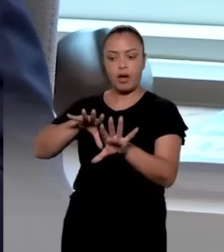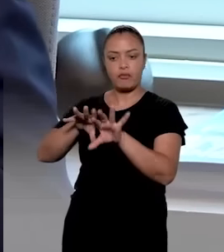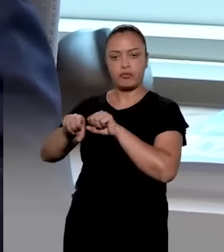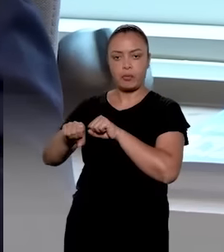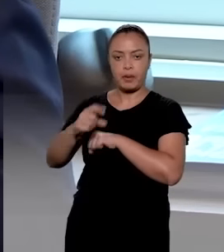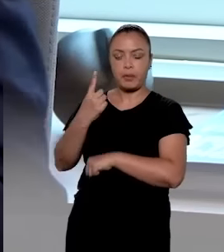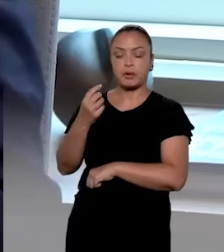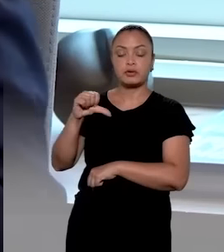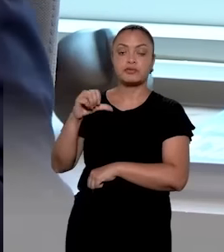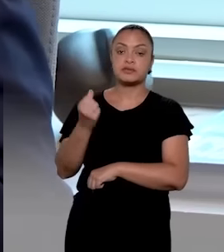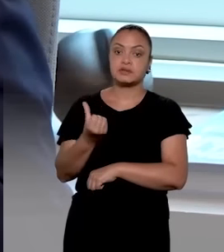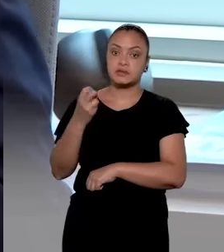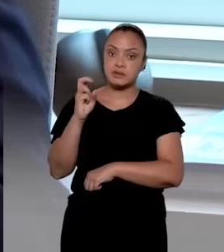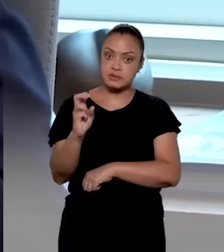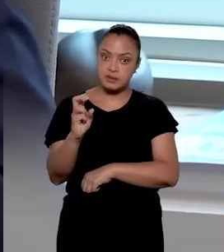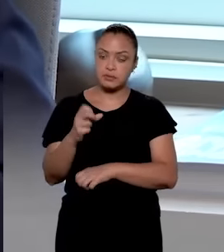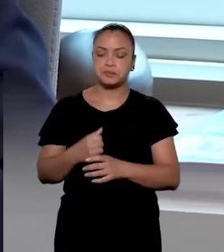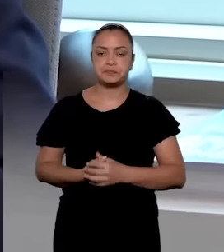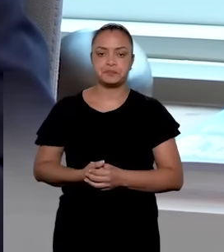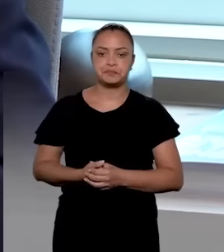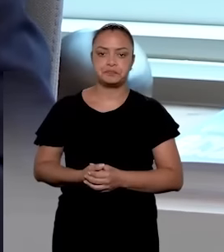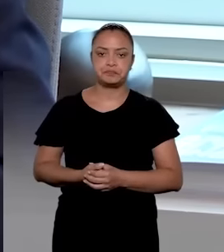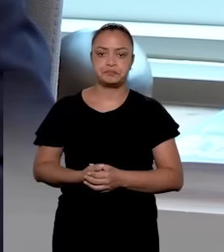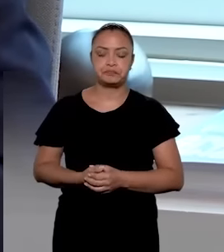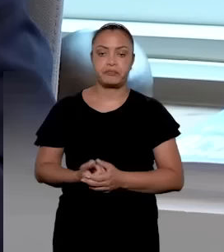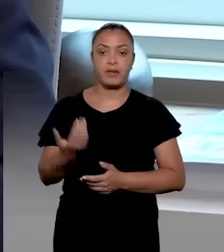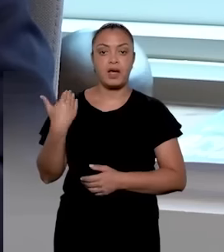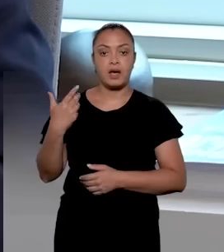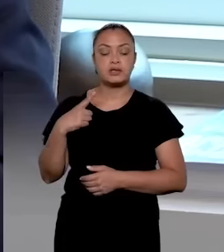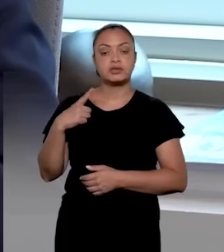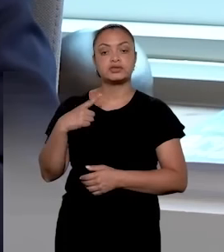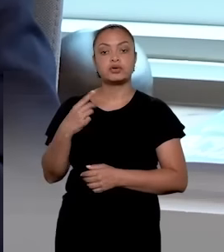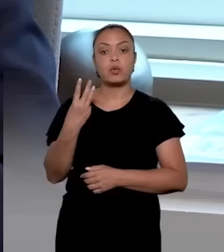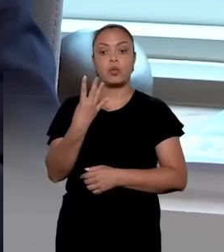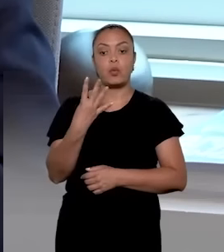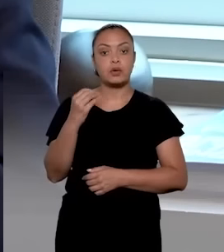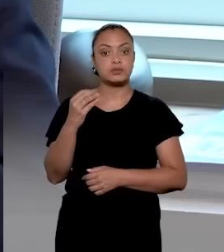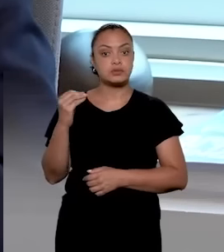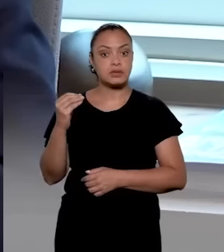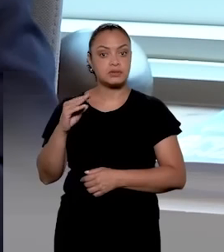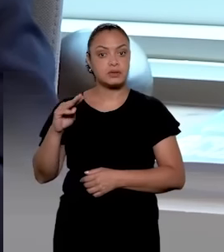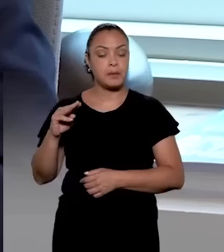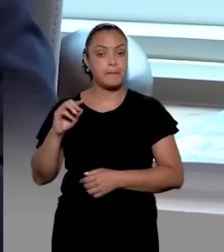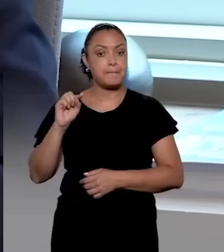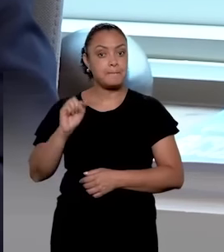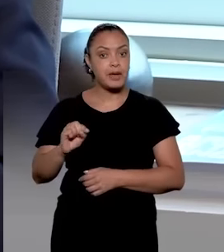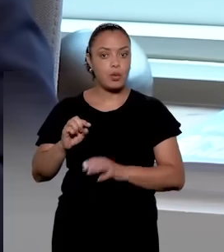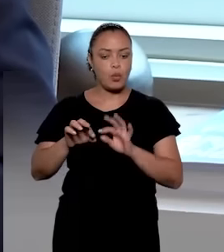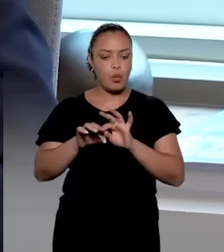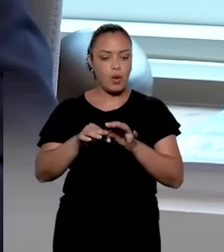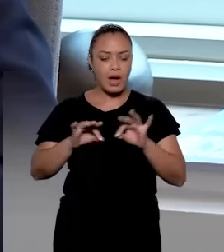Piracicaba em 65, quando eu me formei, tinha 400 mil hectares de soja no Brasil, no Rio Grande do